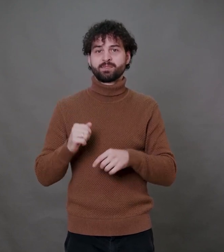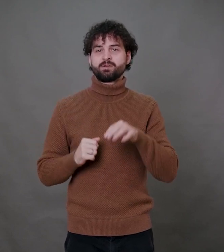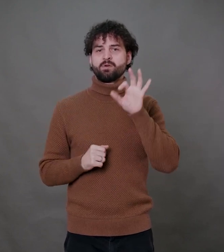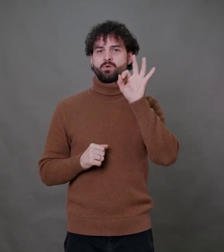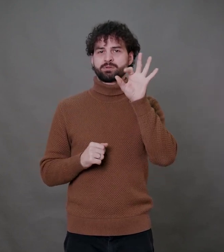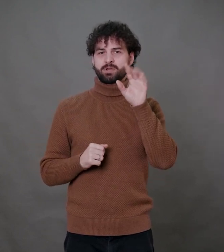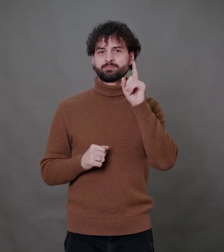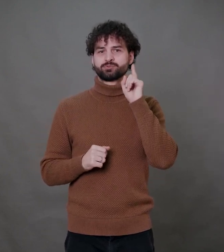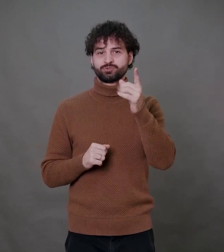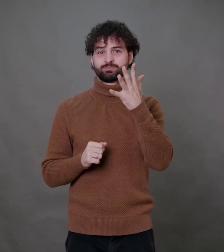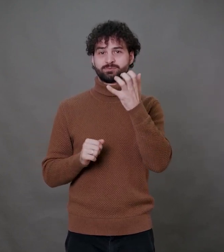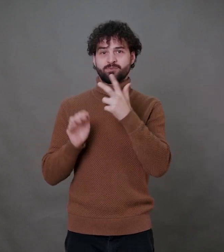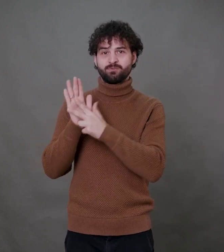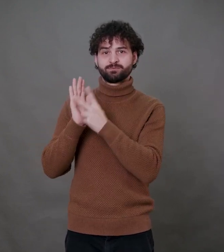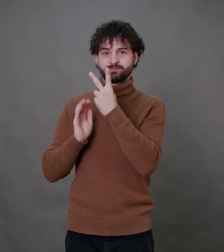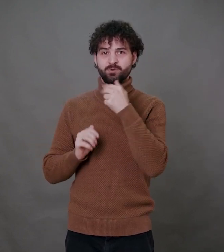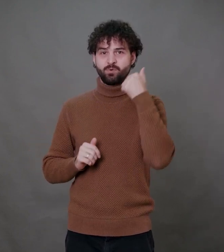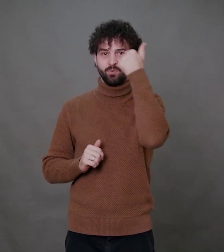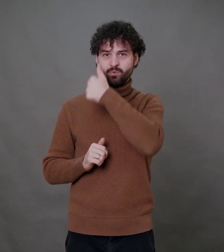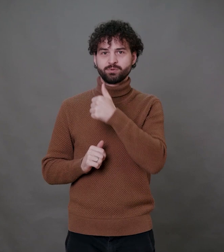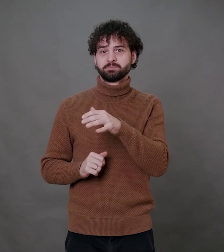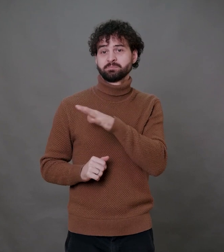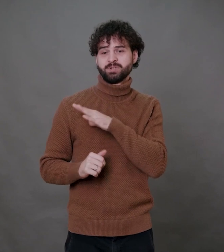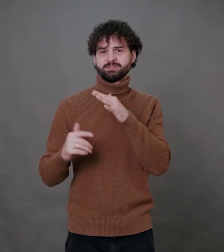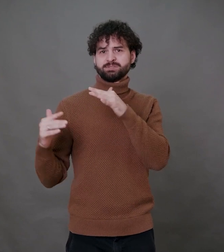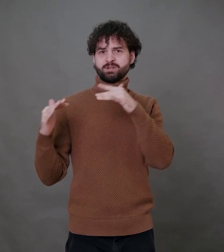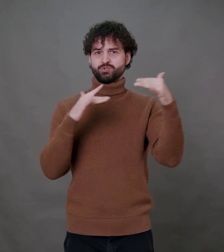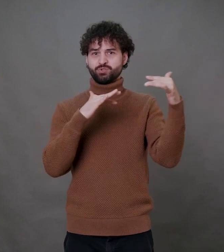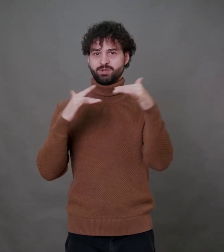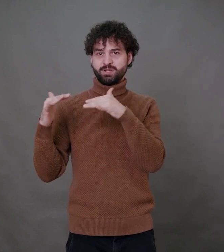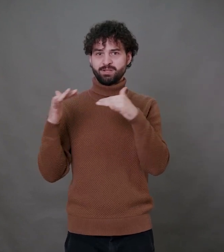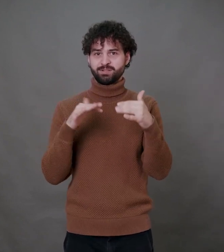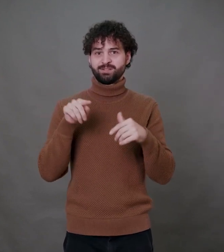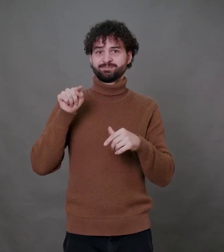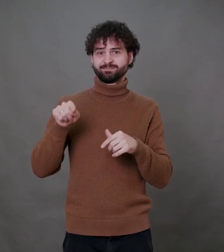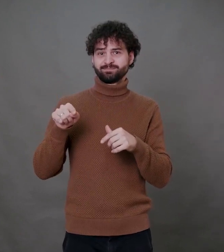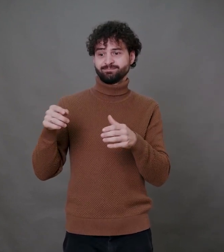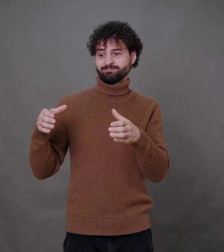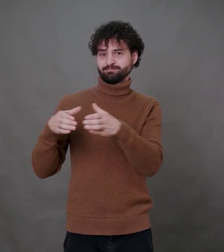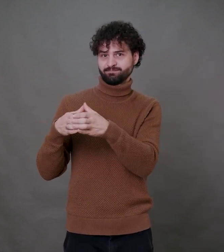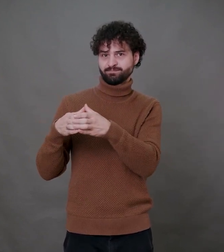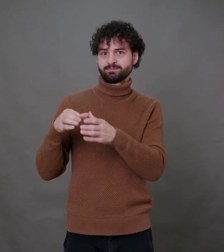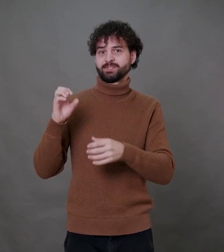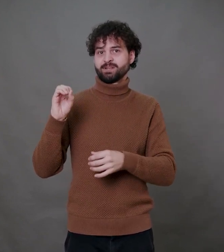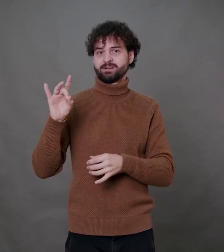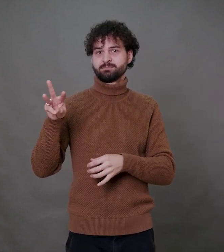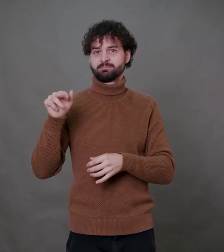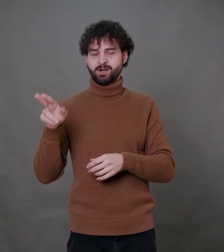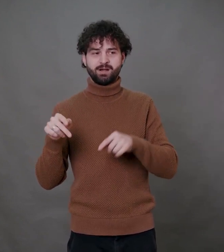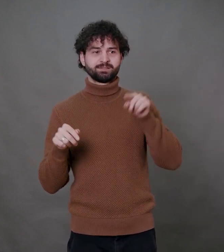В октябре 1582 года произошло сражение между казаками Ермака